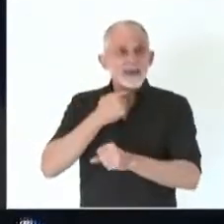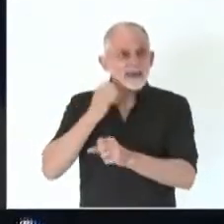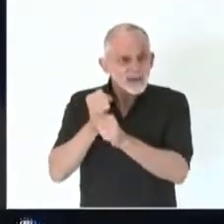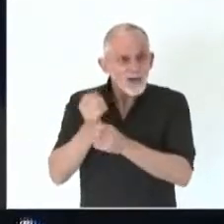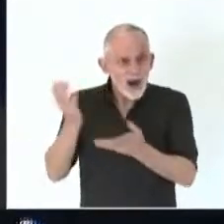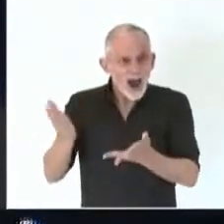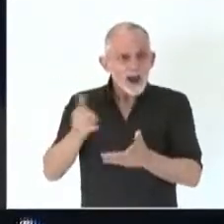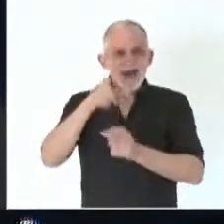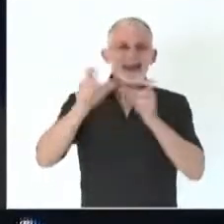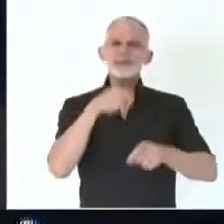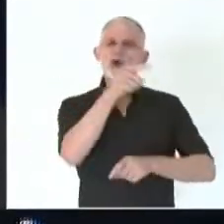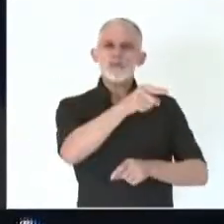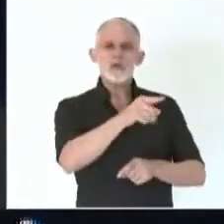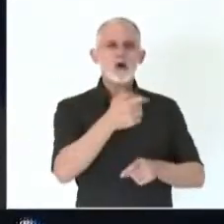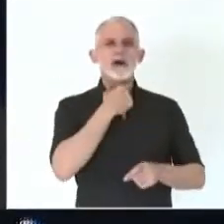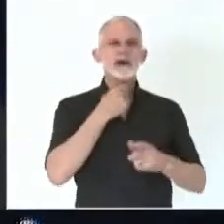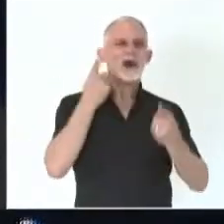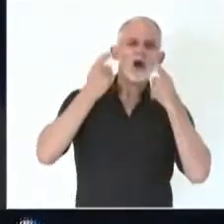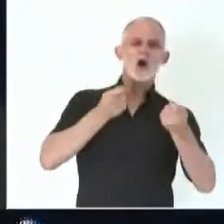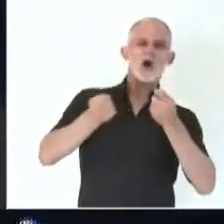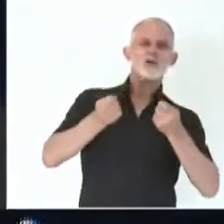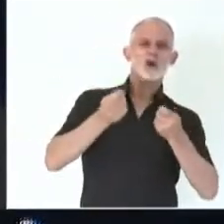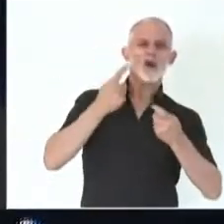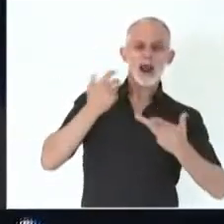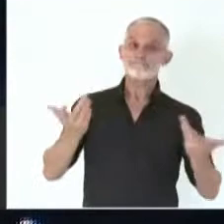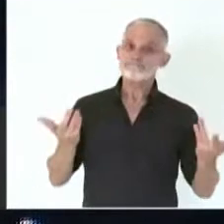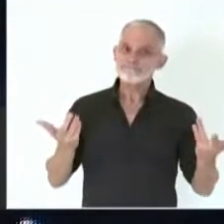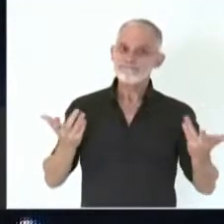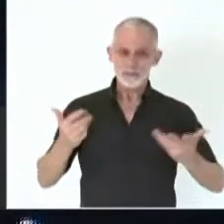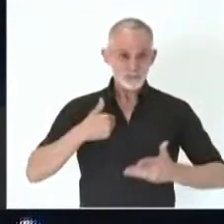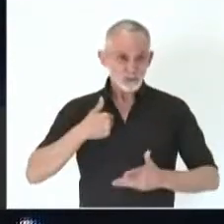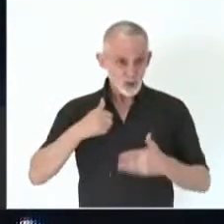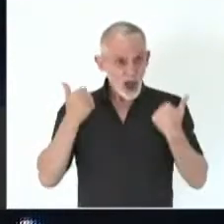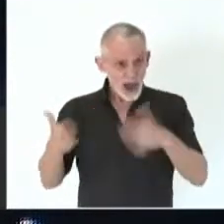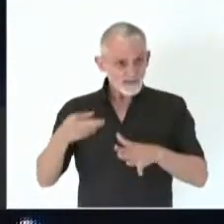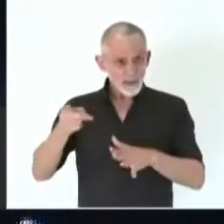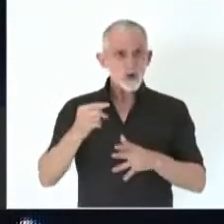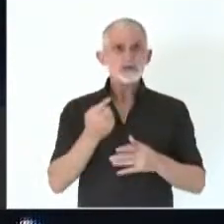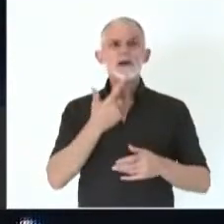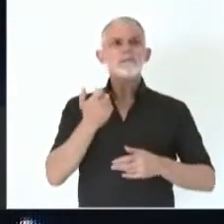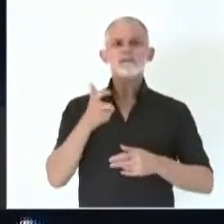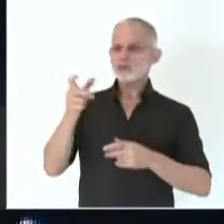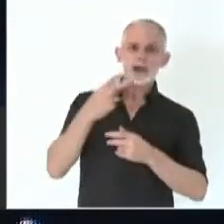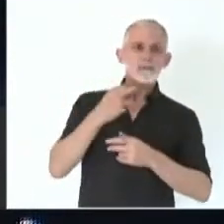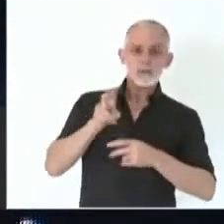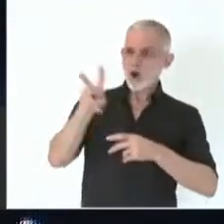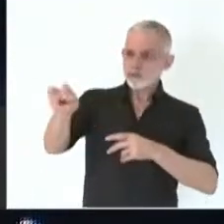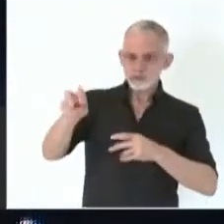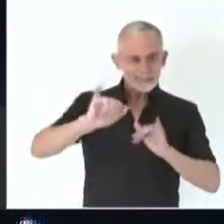NOSOTROS EN LAS COMISARíÍAS. ESOS POLICíÍAS ME DICEN QUE